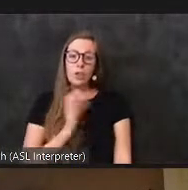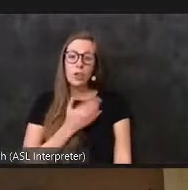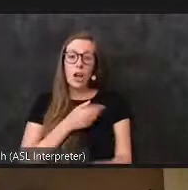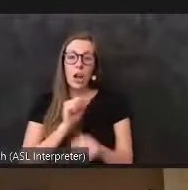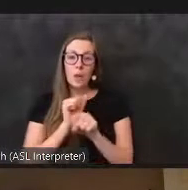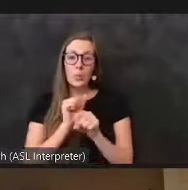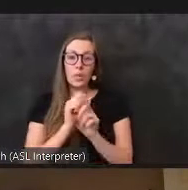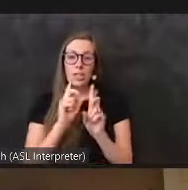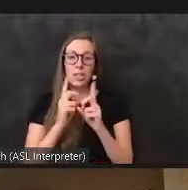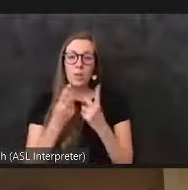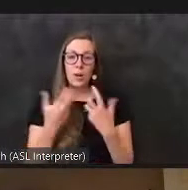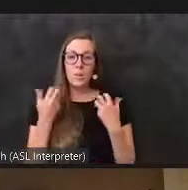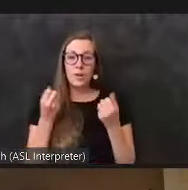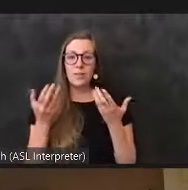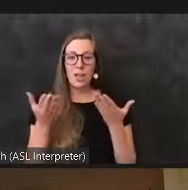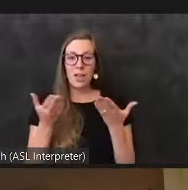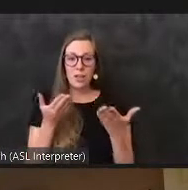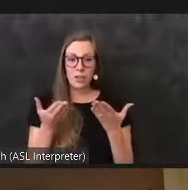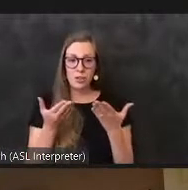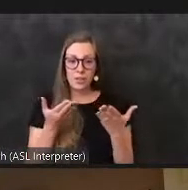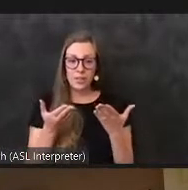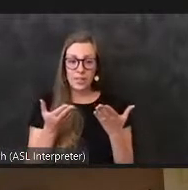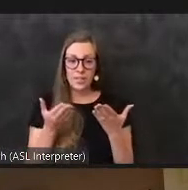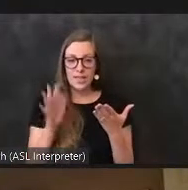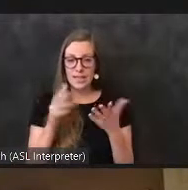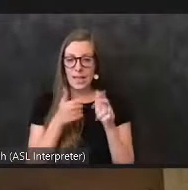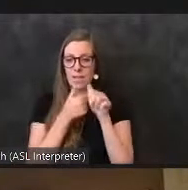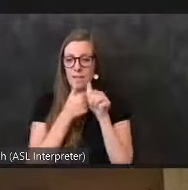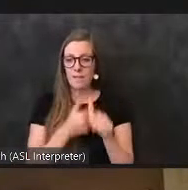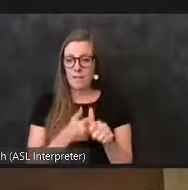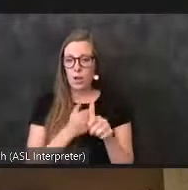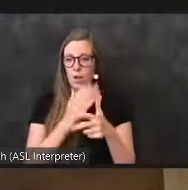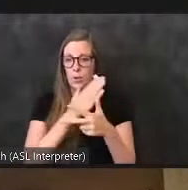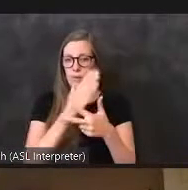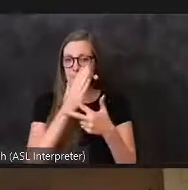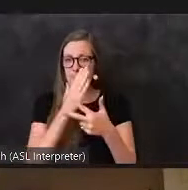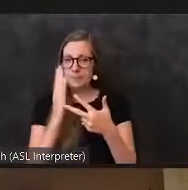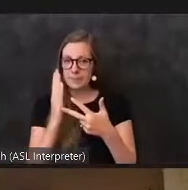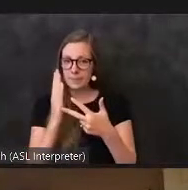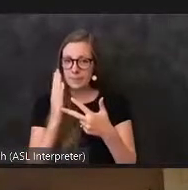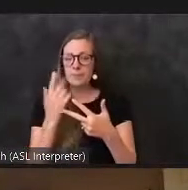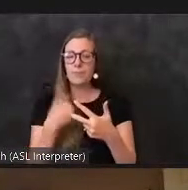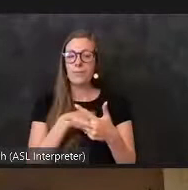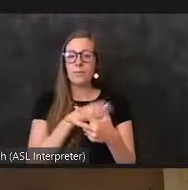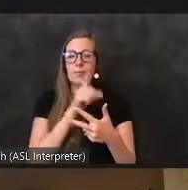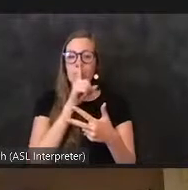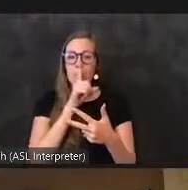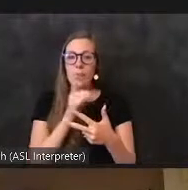de Salud en Servicios de Salud en esta área sigue tres caminos.